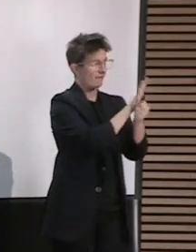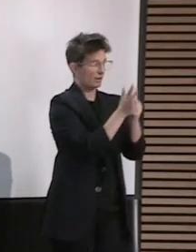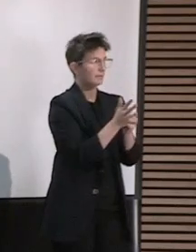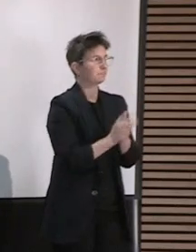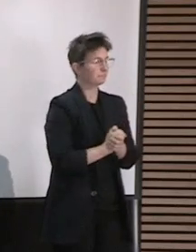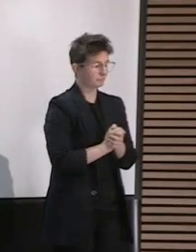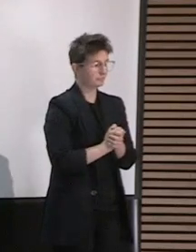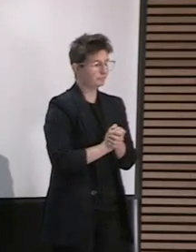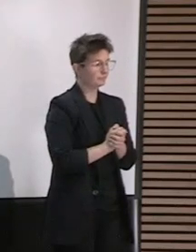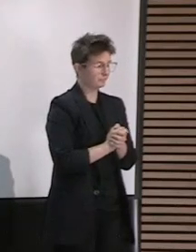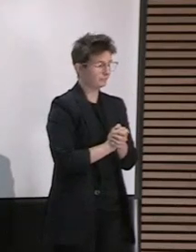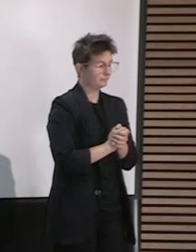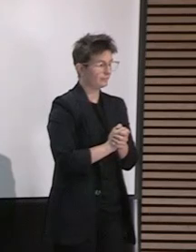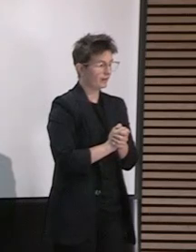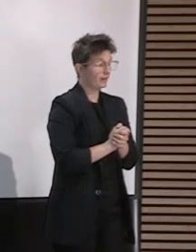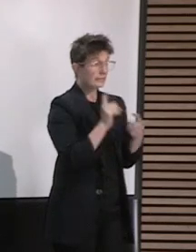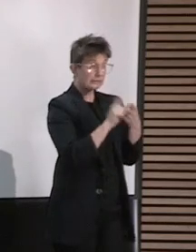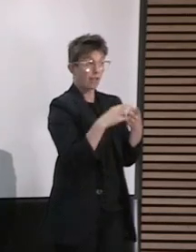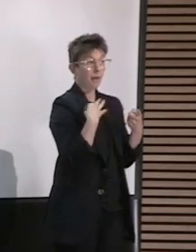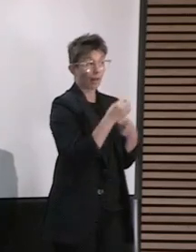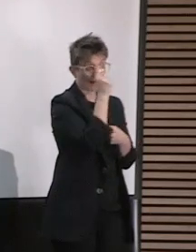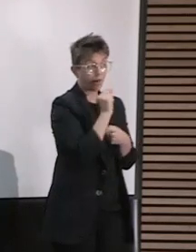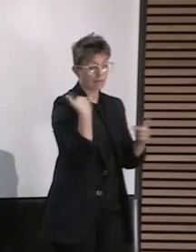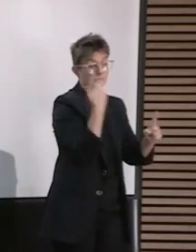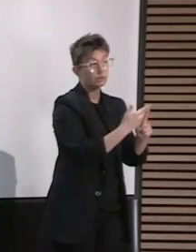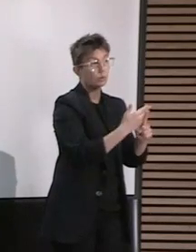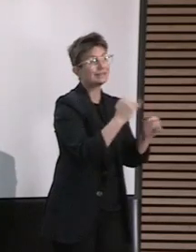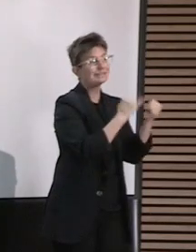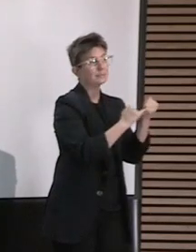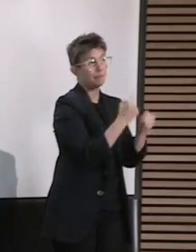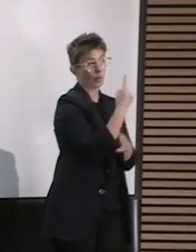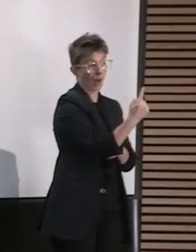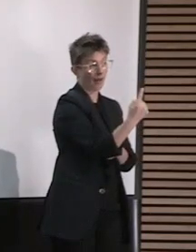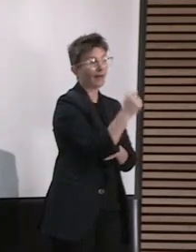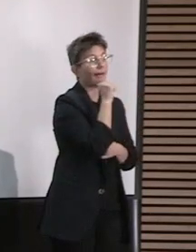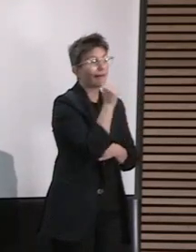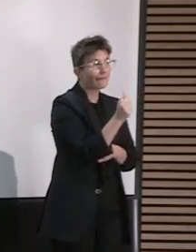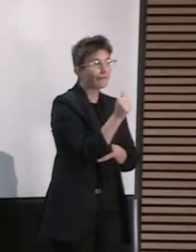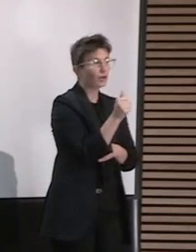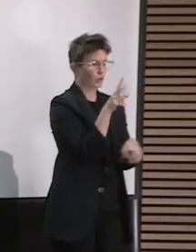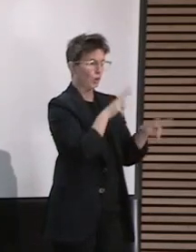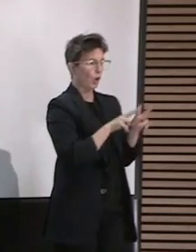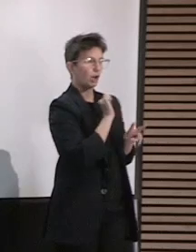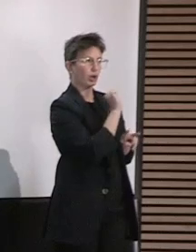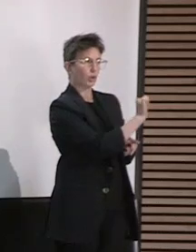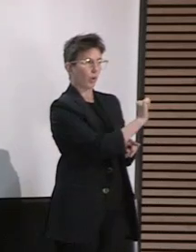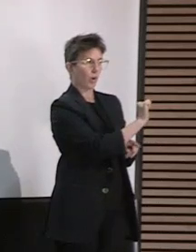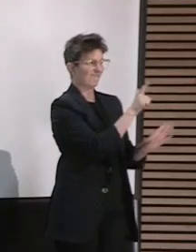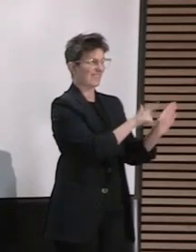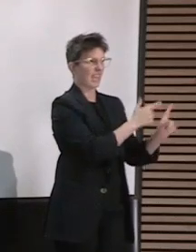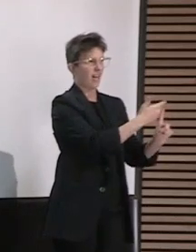mua. Kei te hiahia ahau ki te